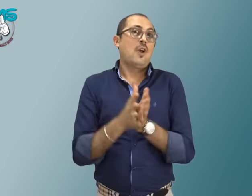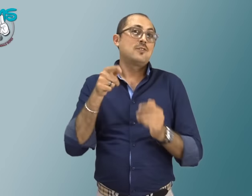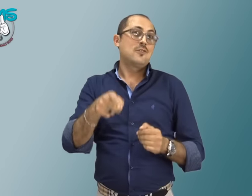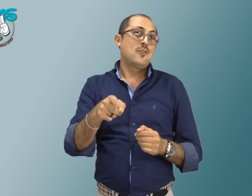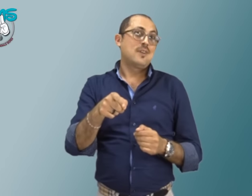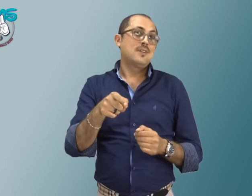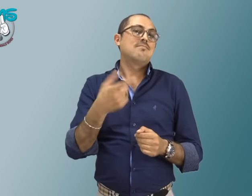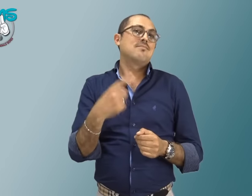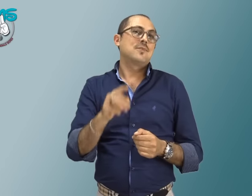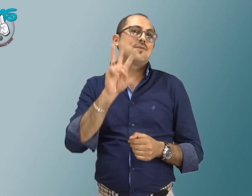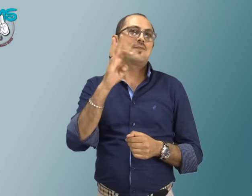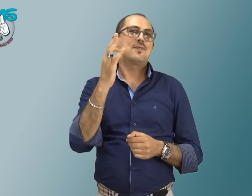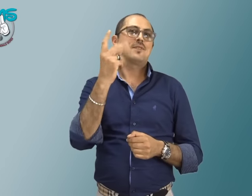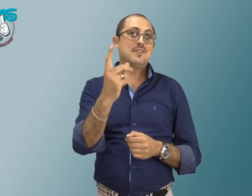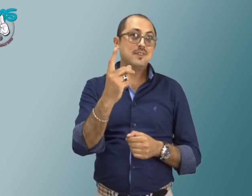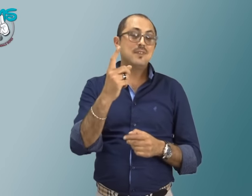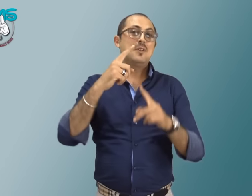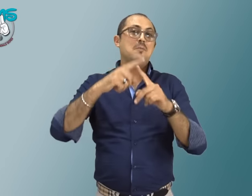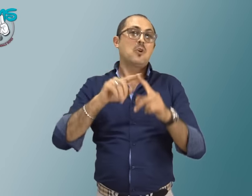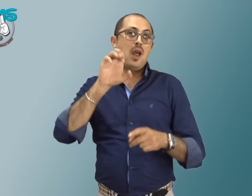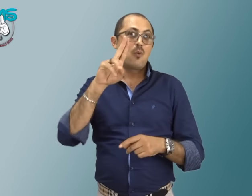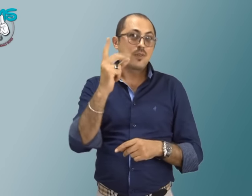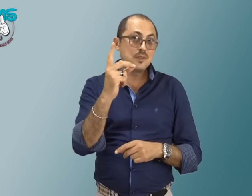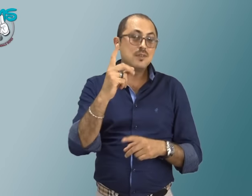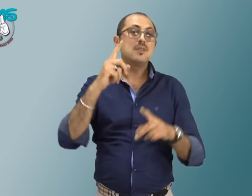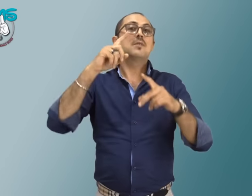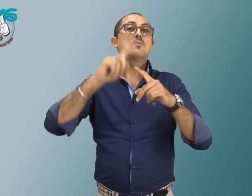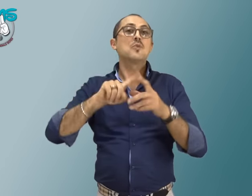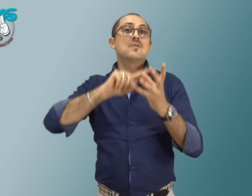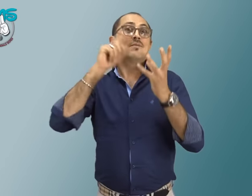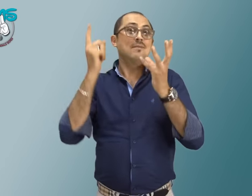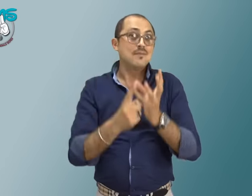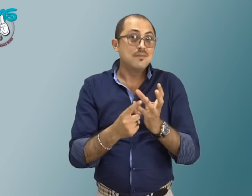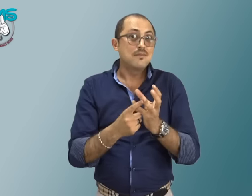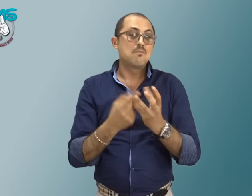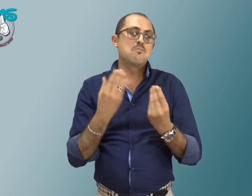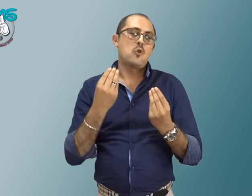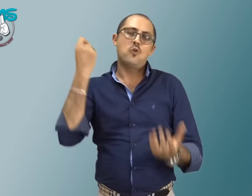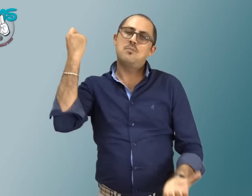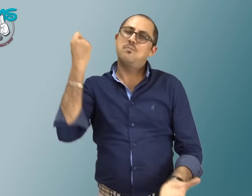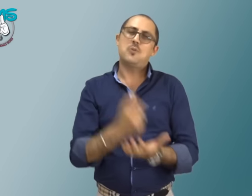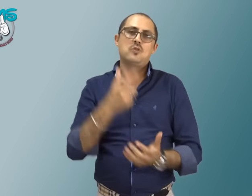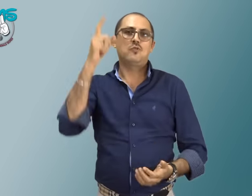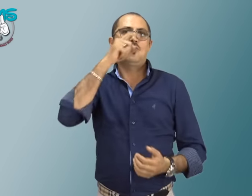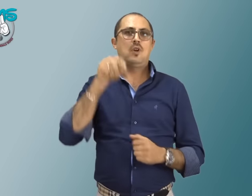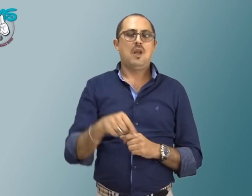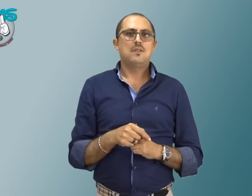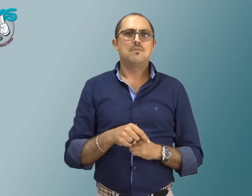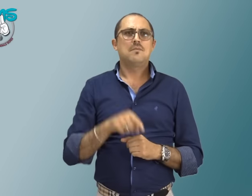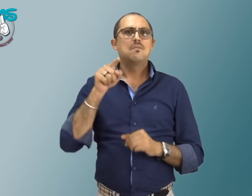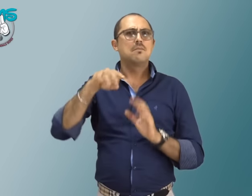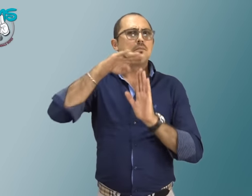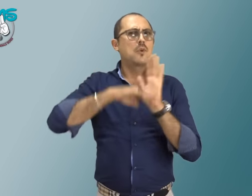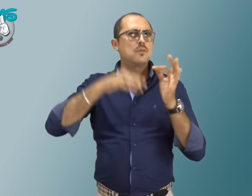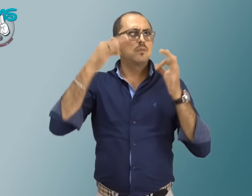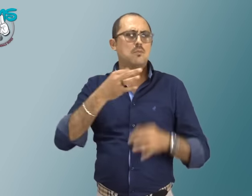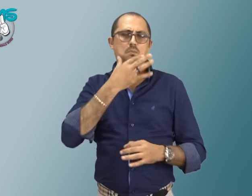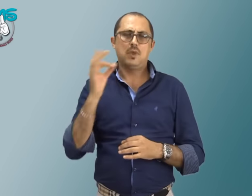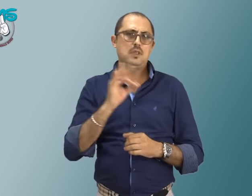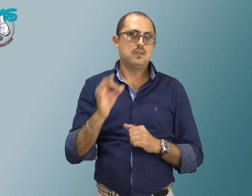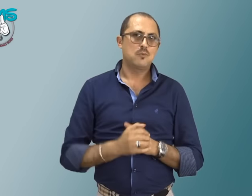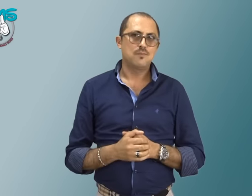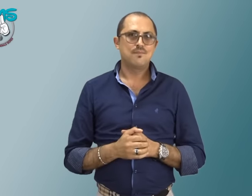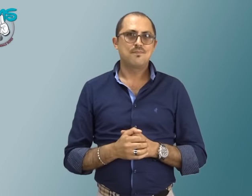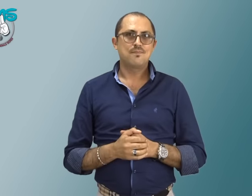In occasione di questo evento occasione la WFD, L' EUD e la GMS sarà la giornata molto importante, sicuramente il programma sarà bellissimo